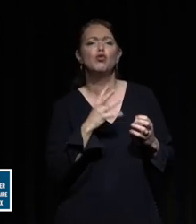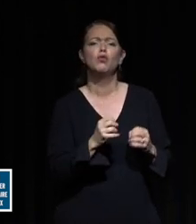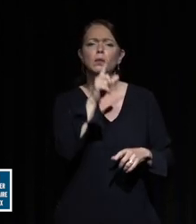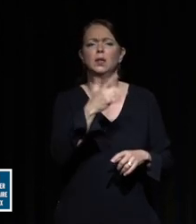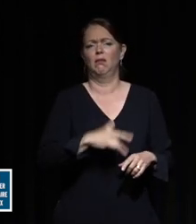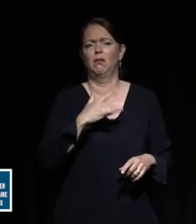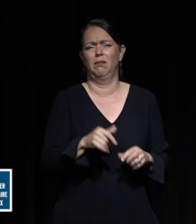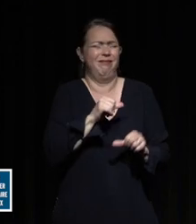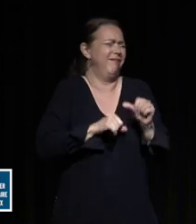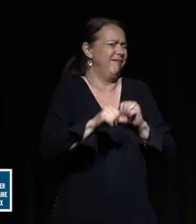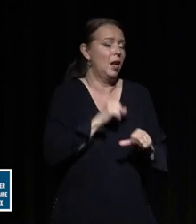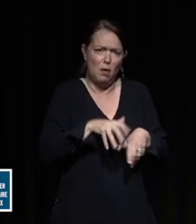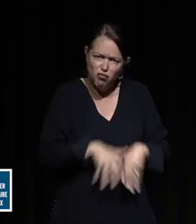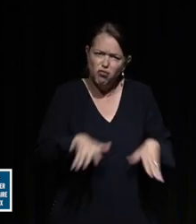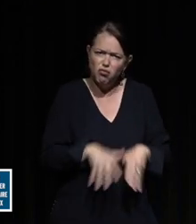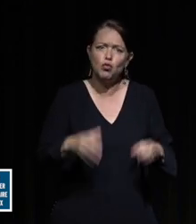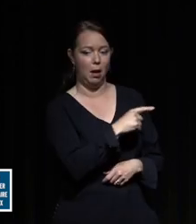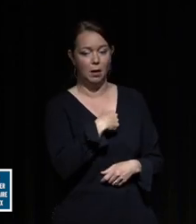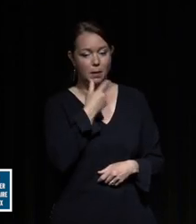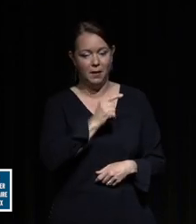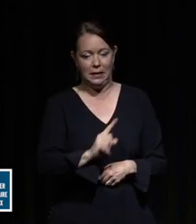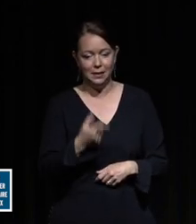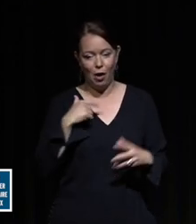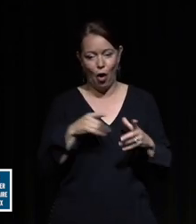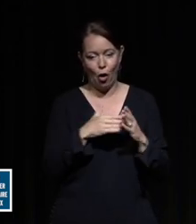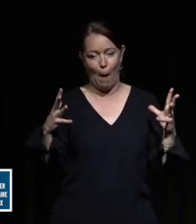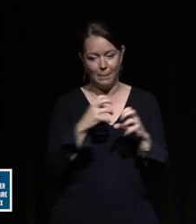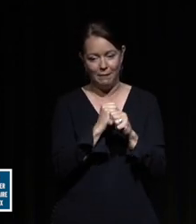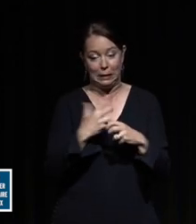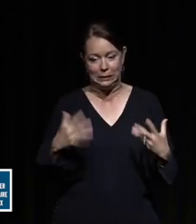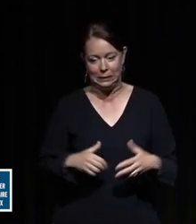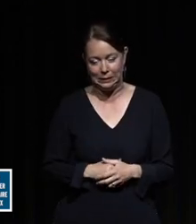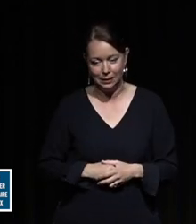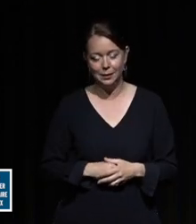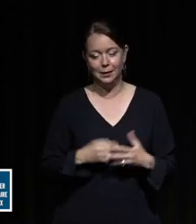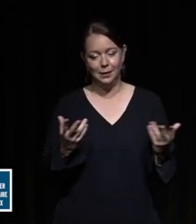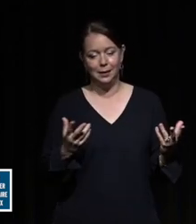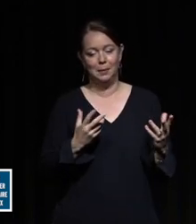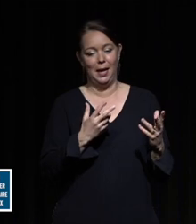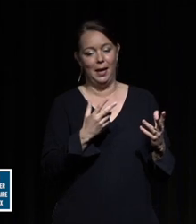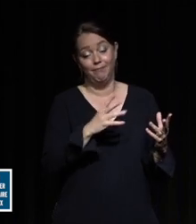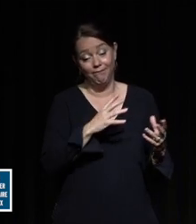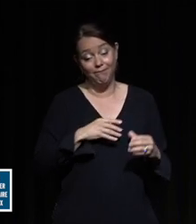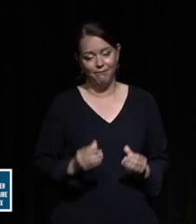et vous voyez sur ce schéma là sur ce schéma là vous aviez un utérus qui étaient tous militants